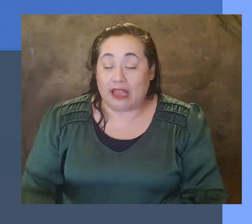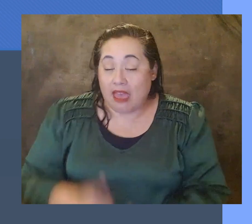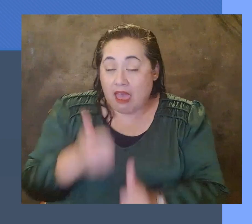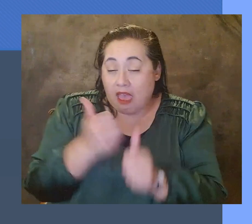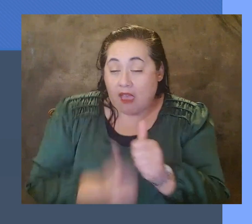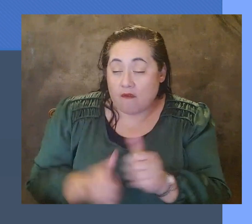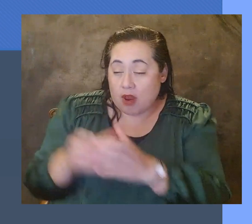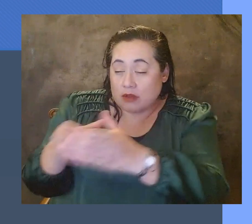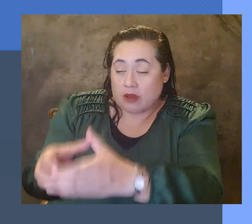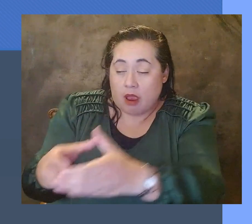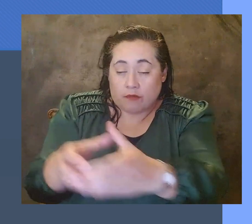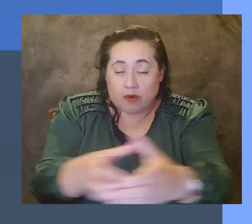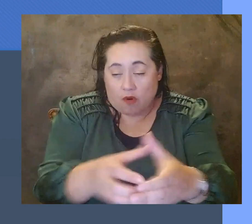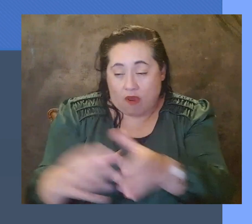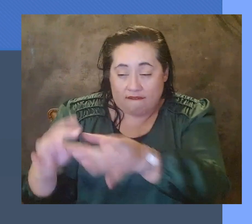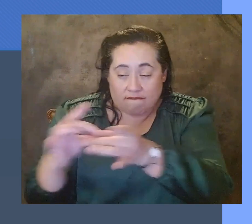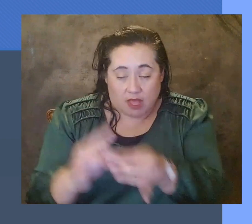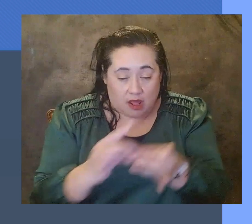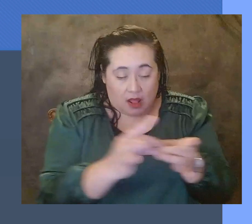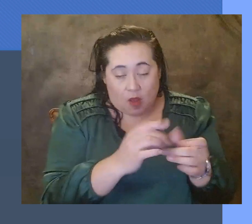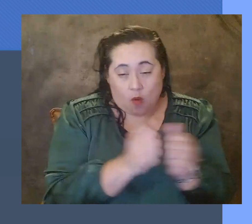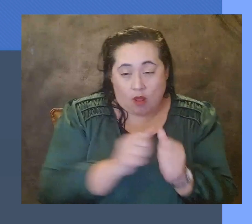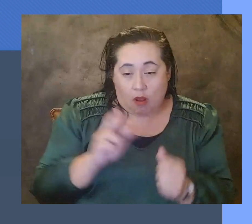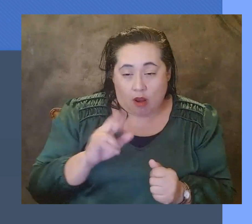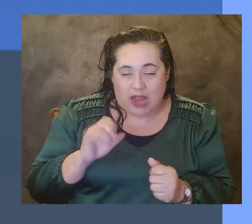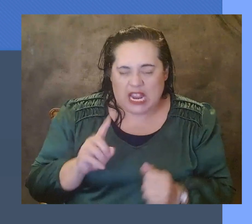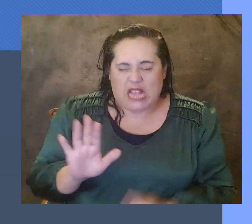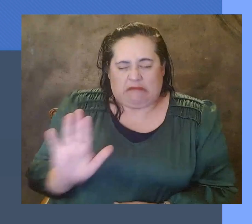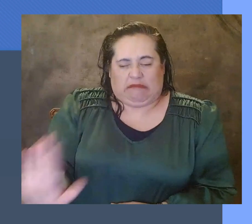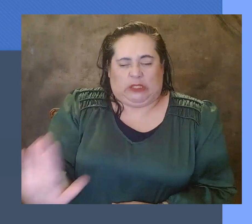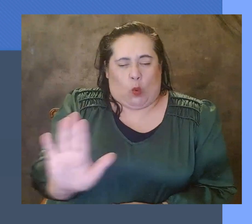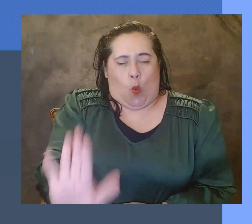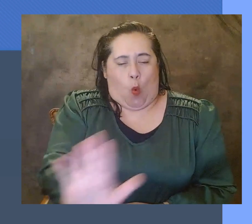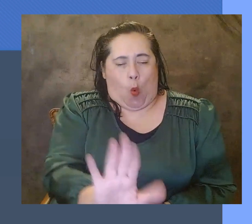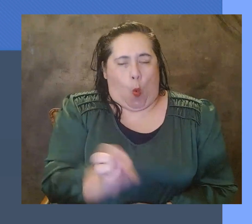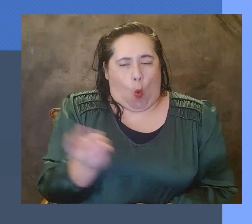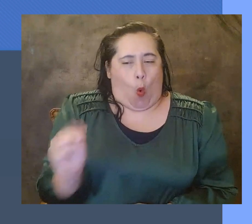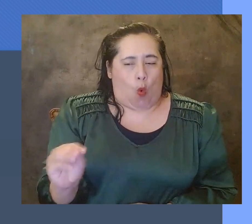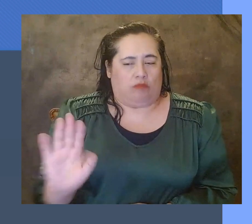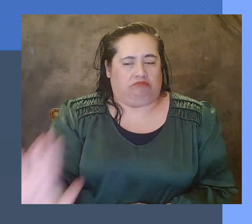Cada capítulo afiliado es su propia organización y ...